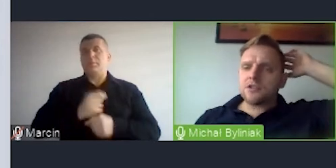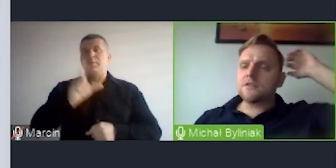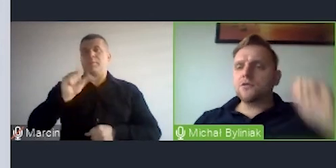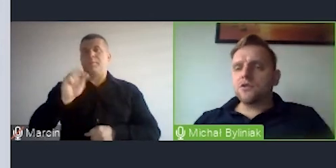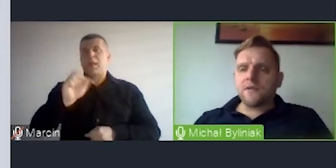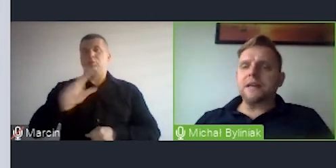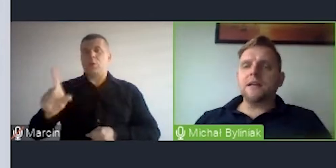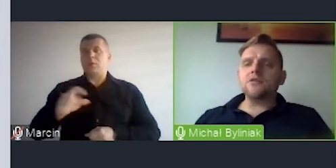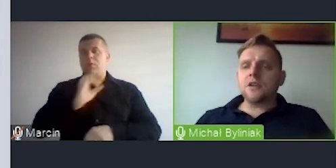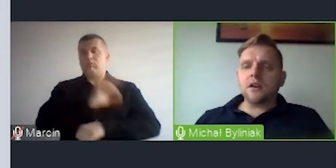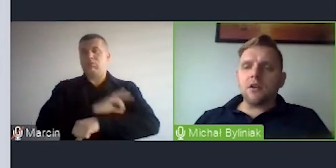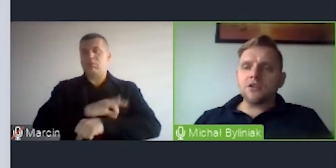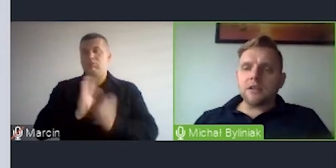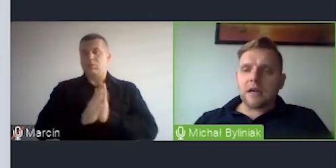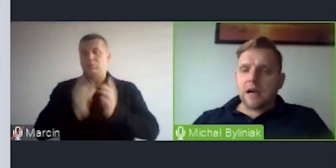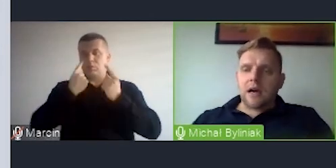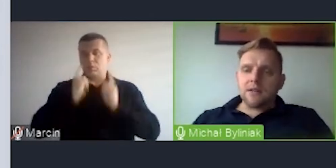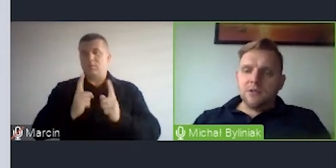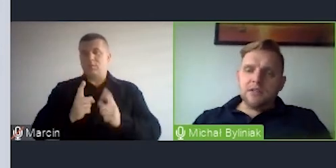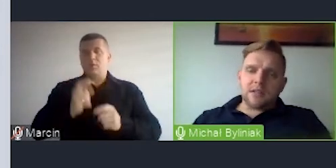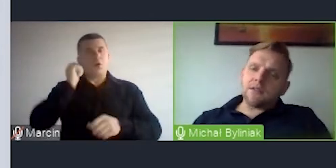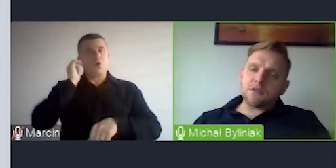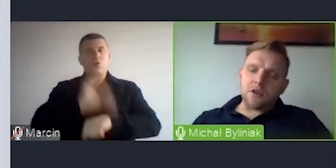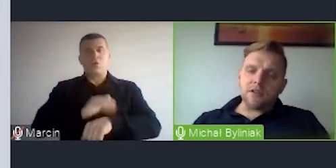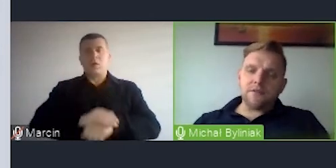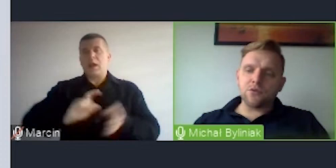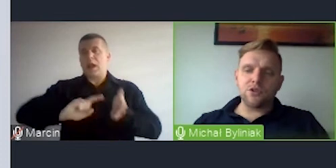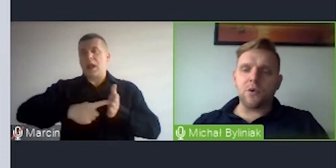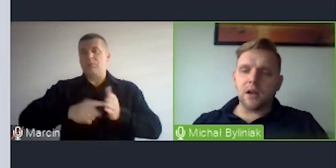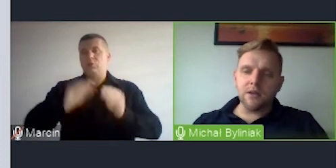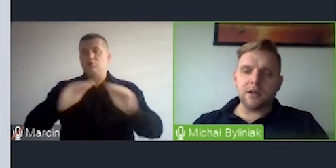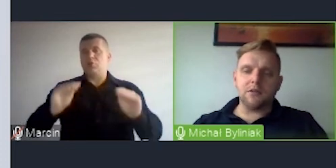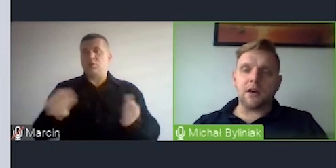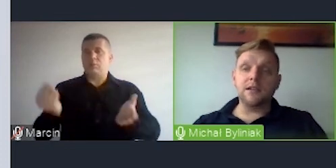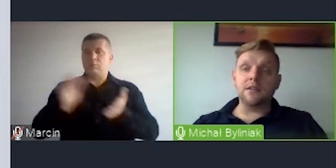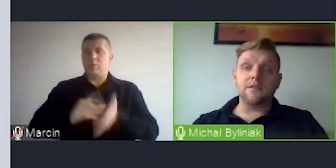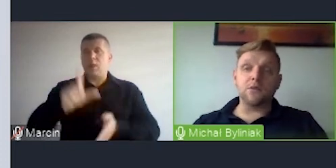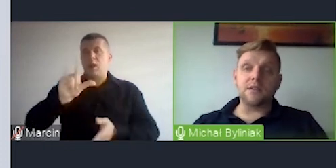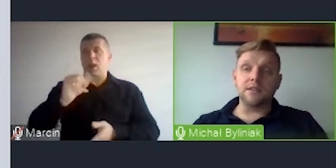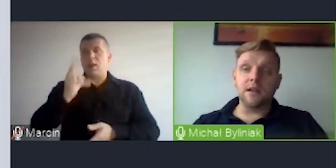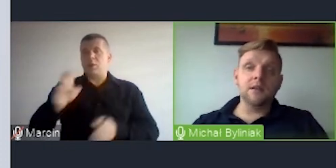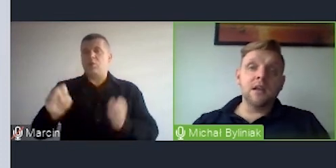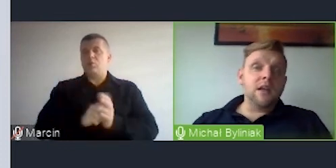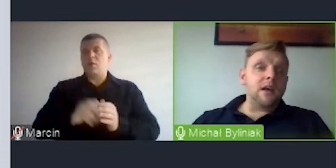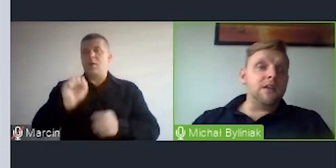Proszę jeszcze zwrócić uwagę na to, że koleżanka – Administrator szkolenia wrzuciła link do ankiety ewaluacyjnej.